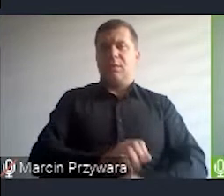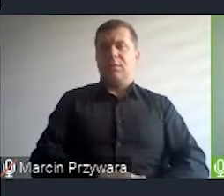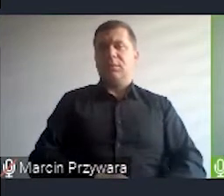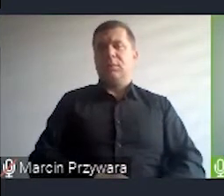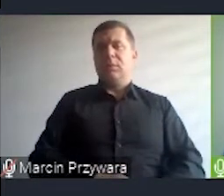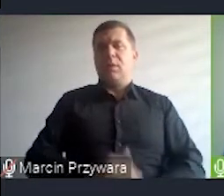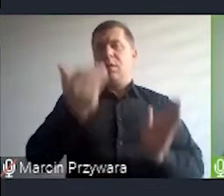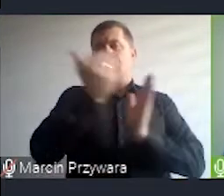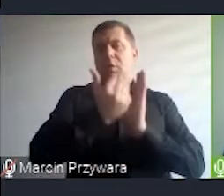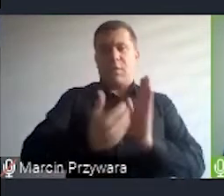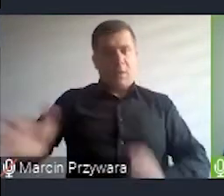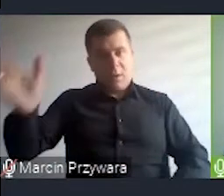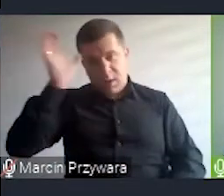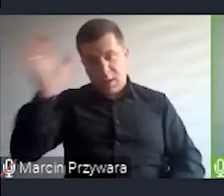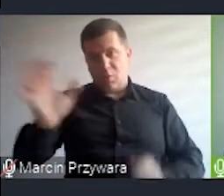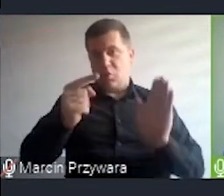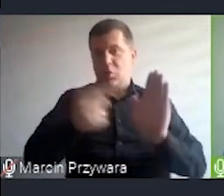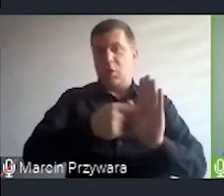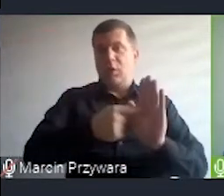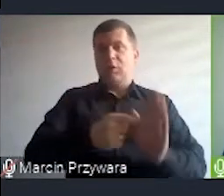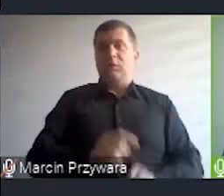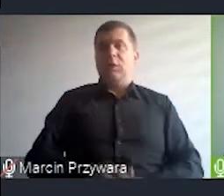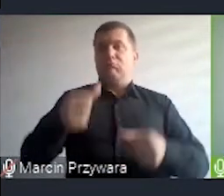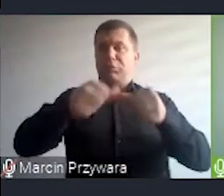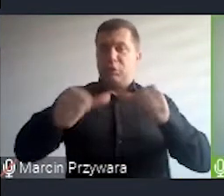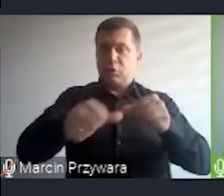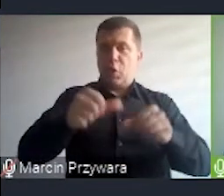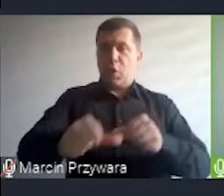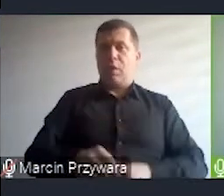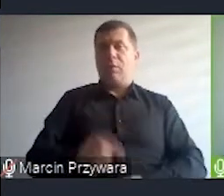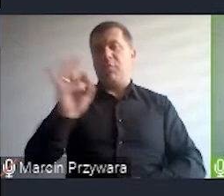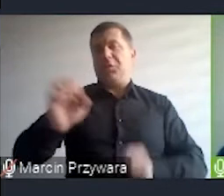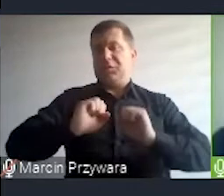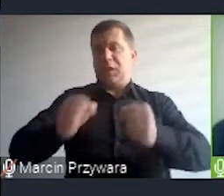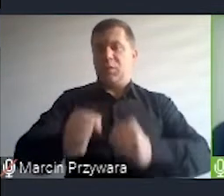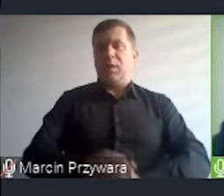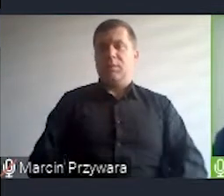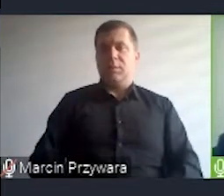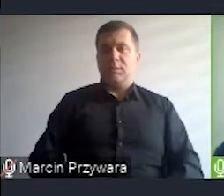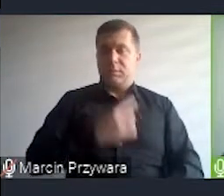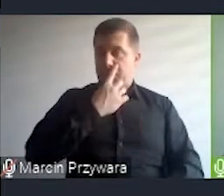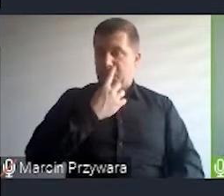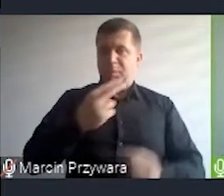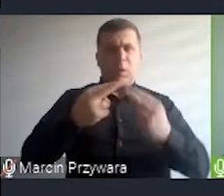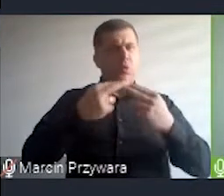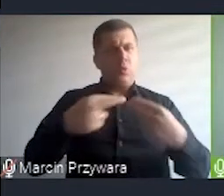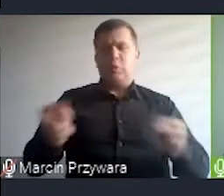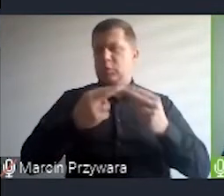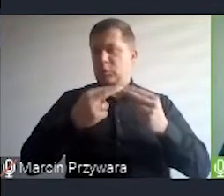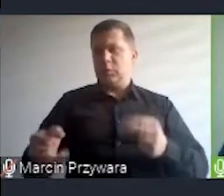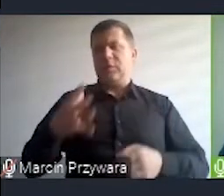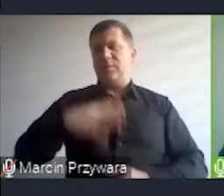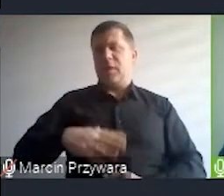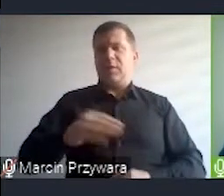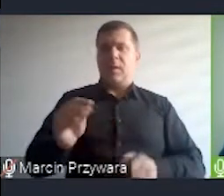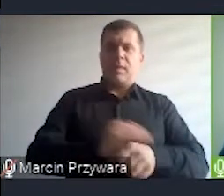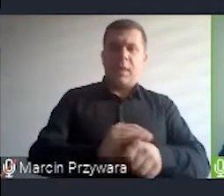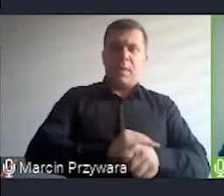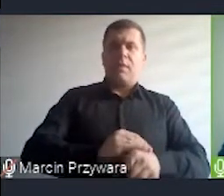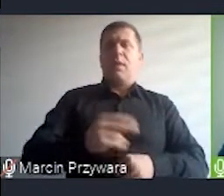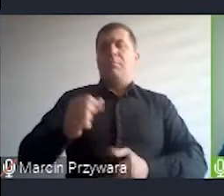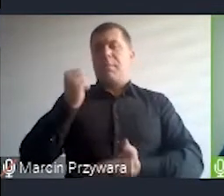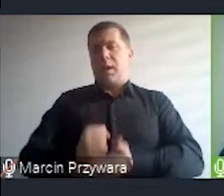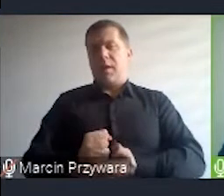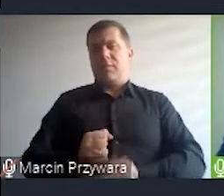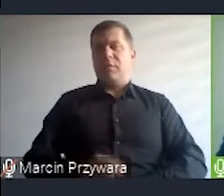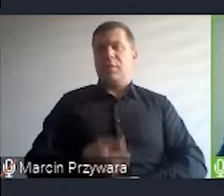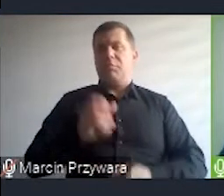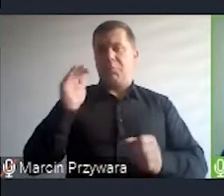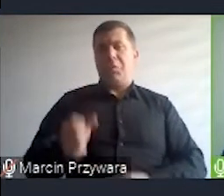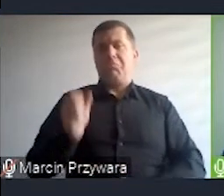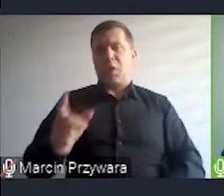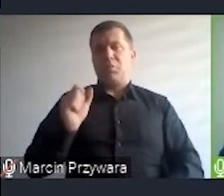programy autorskie dotyczące przedszkola i jego funkcjonowania. Różne tutaj formuły wartości niematerialnych i prawnych mogą wystąpić,